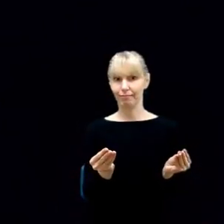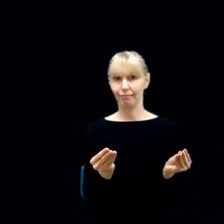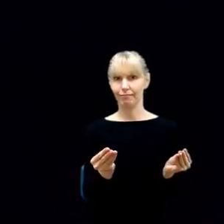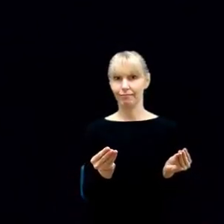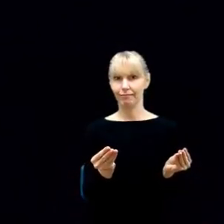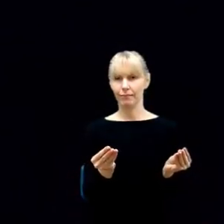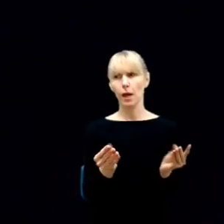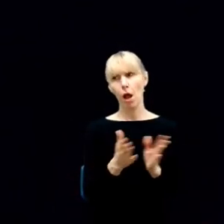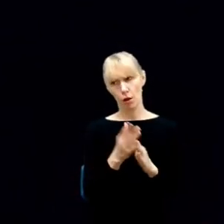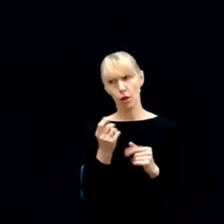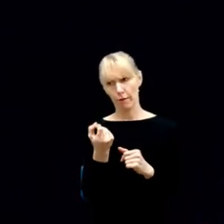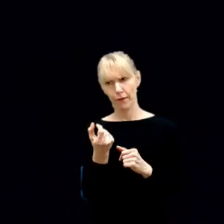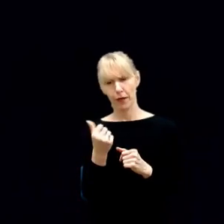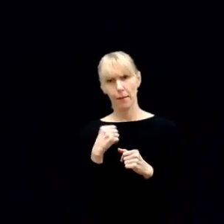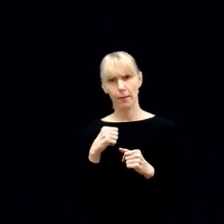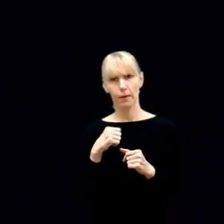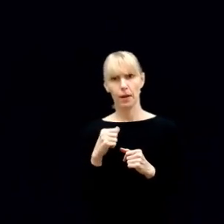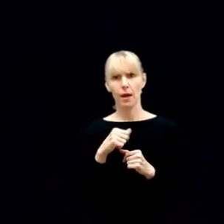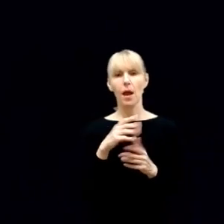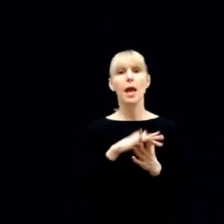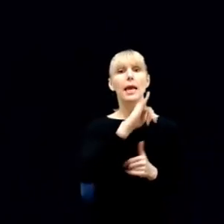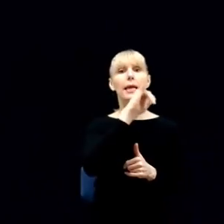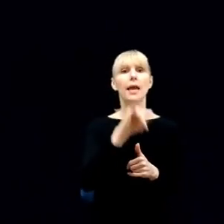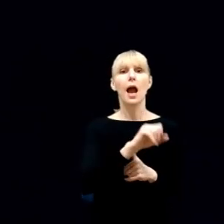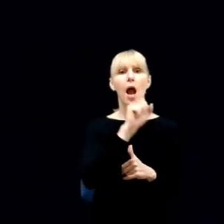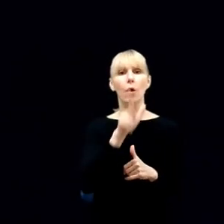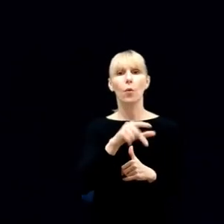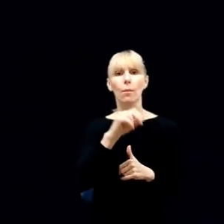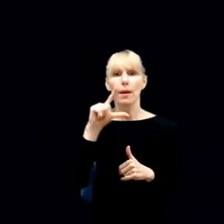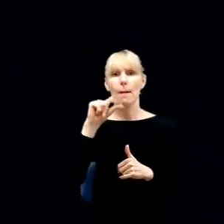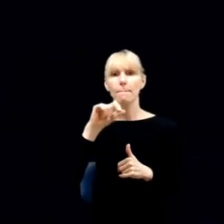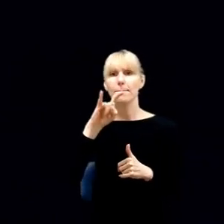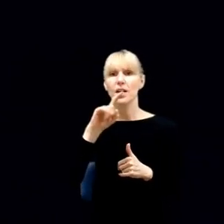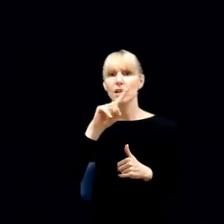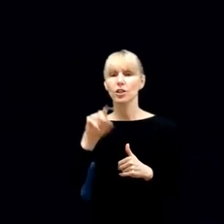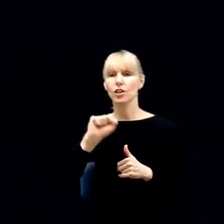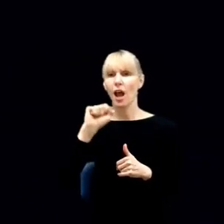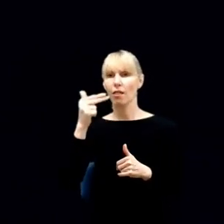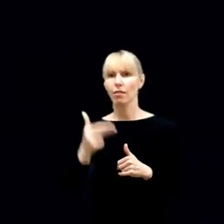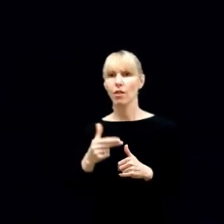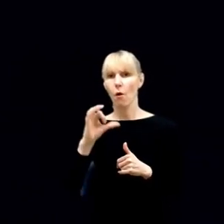Pan Jakub Pyżanowski był przecież, rozmawialiśmy.